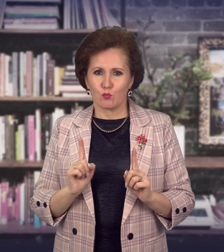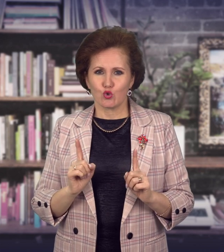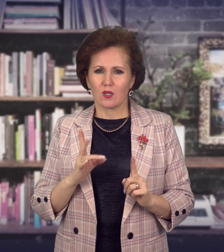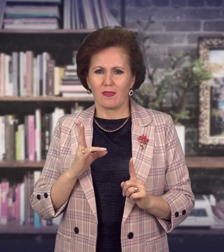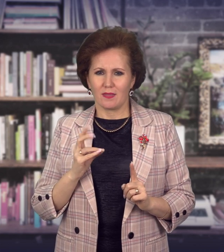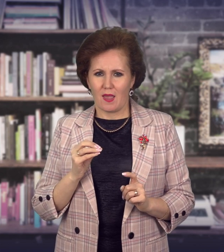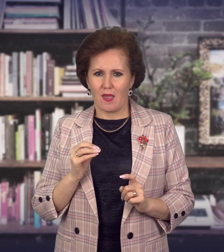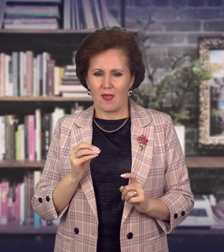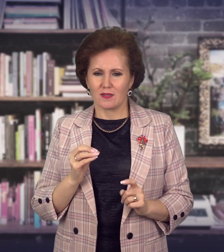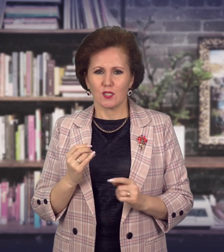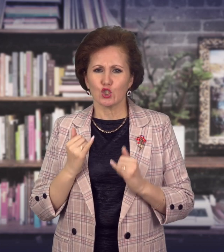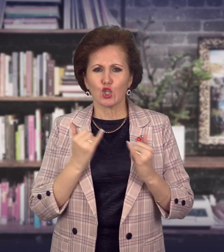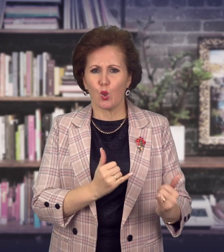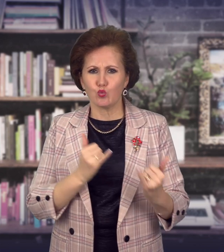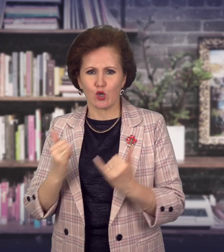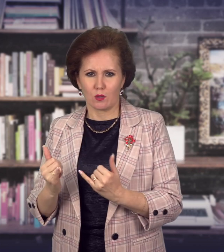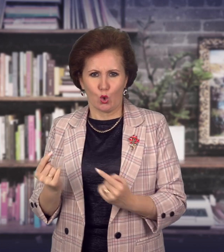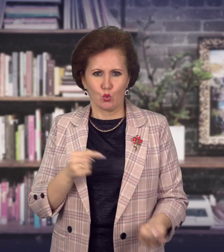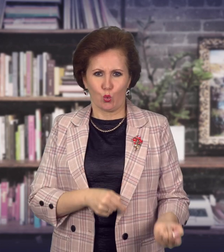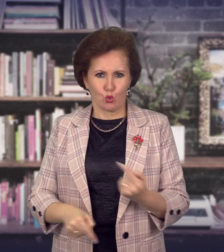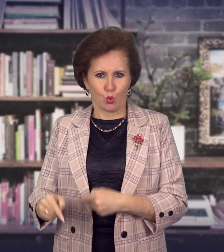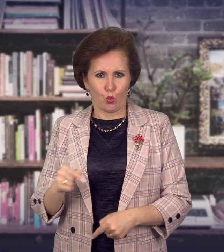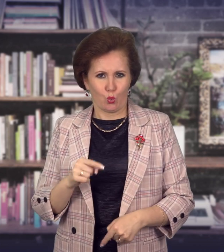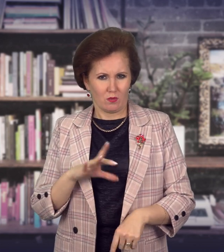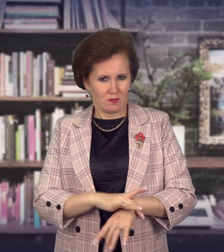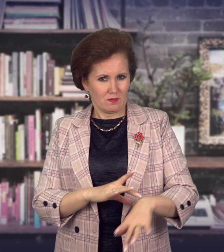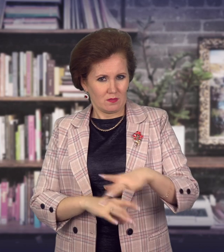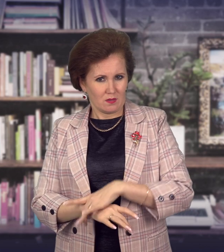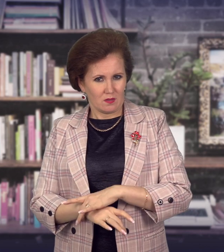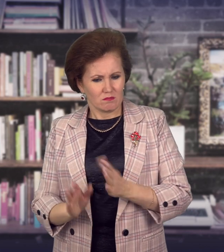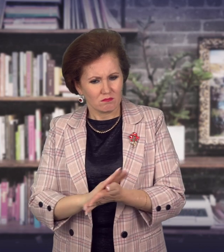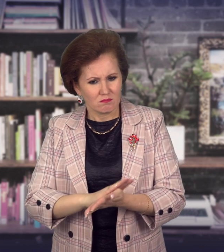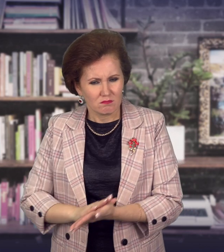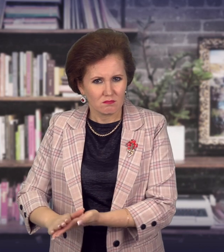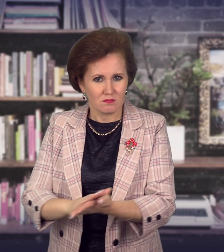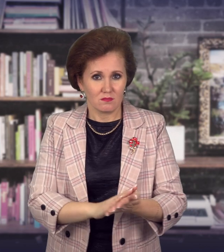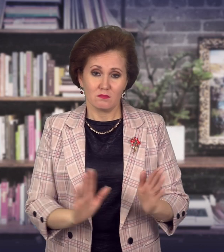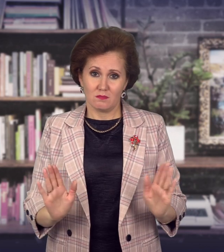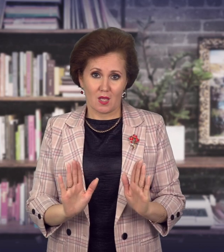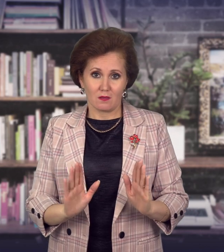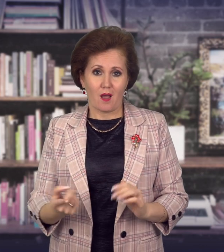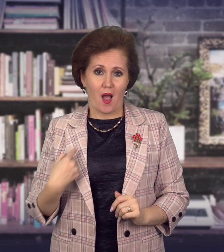Они не относятся друг к другу, как рабы.